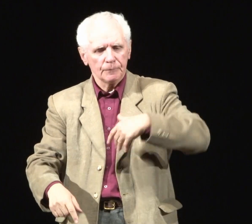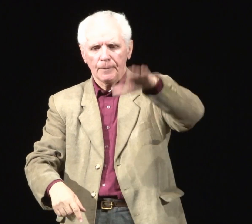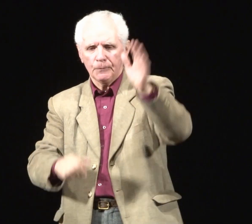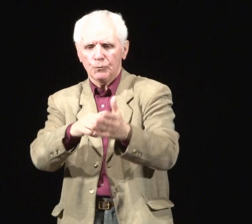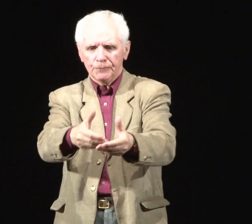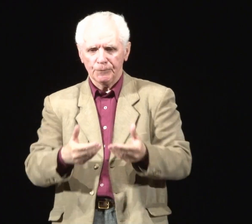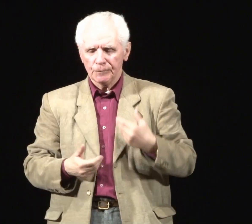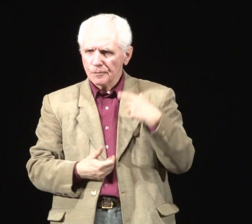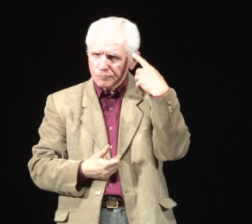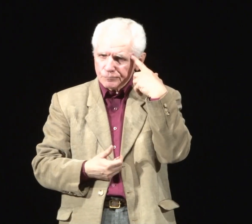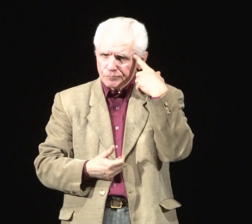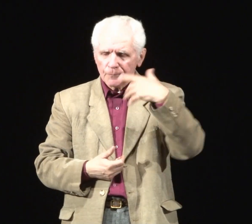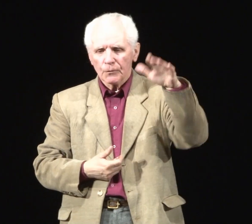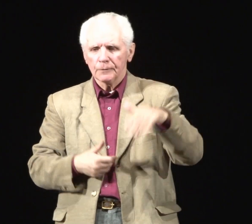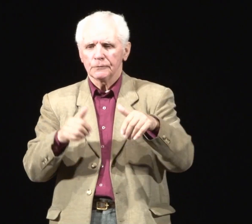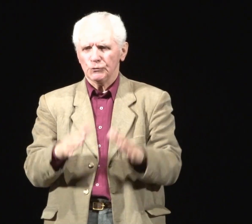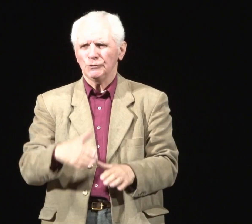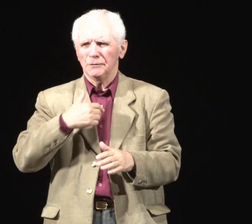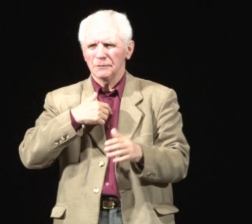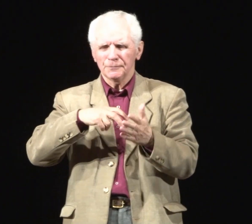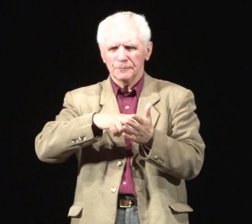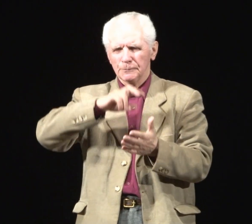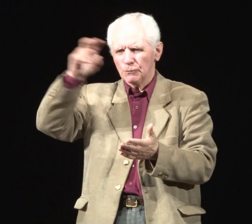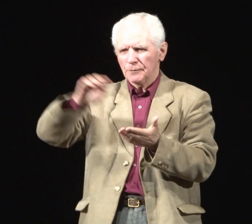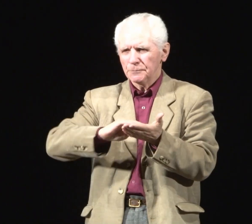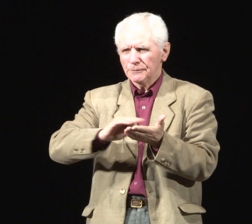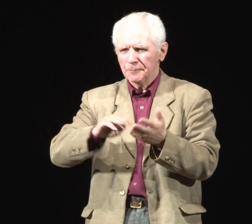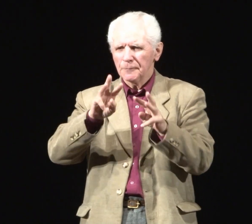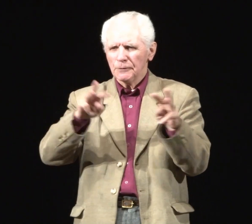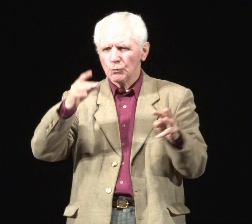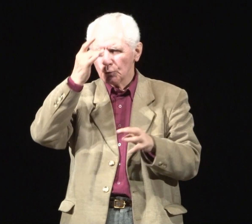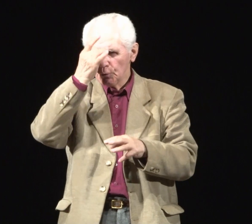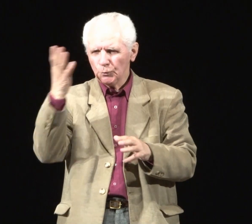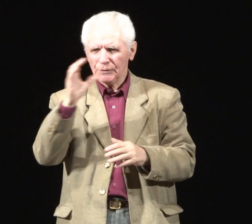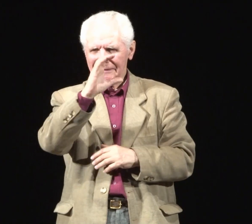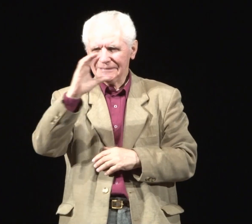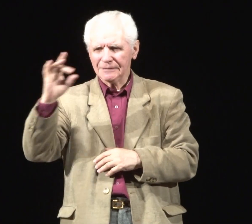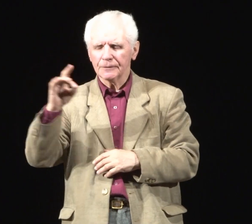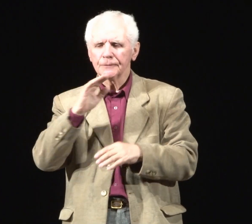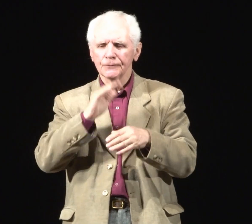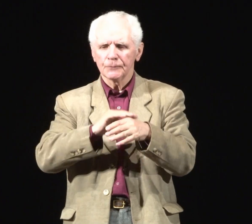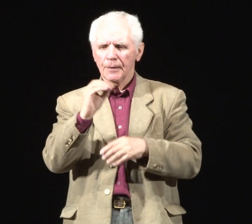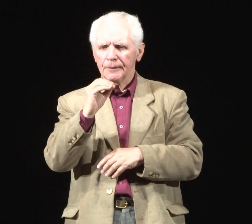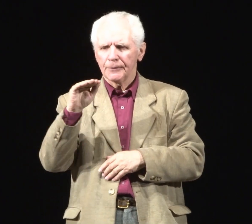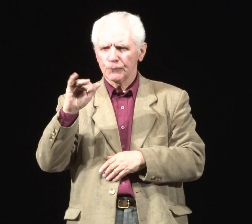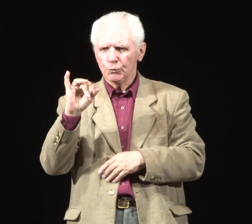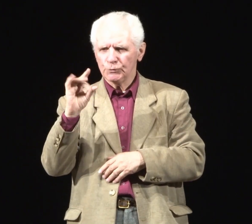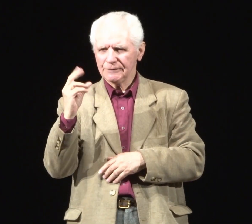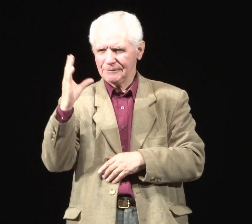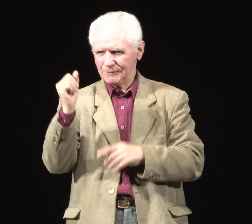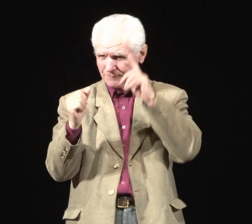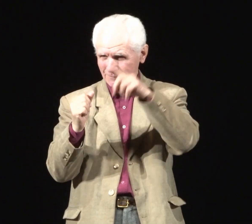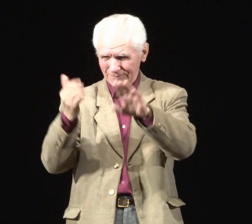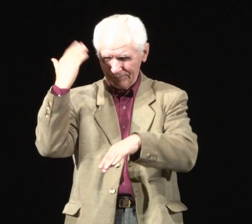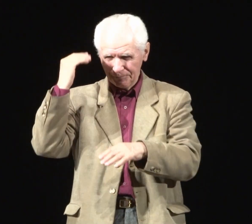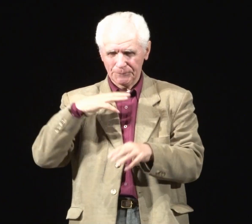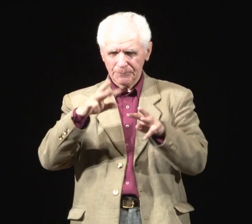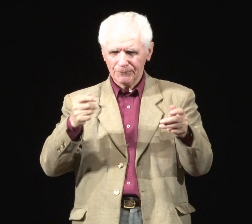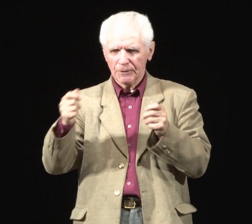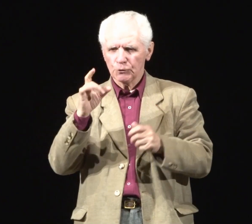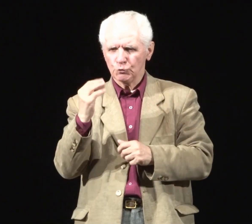Я подумал и решил написать письмо в министерство культуры СССР Екатерине Фурцевой